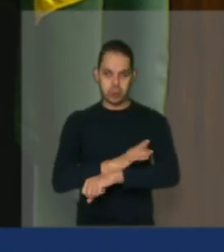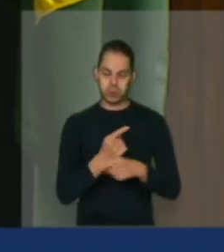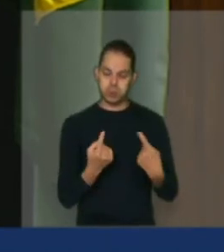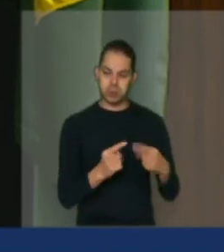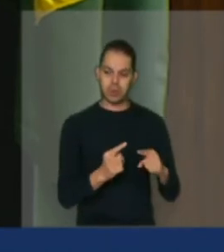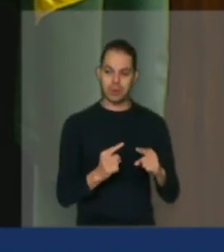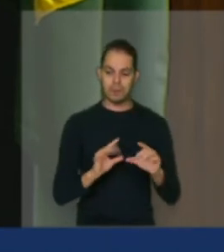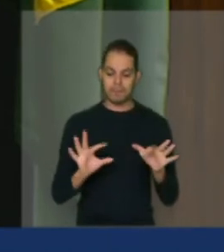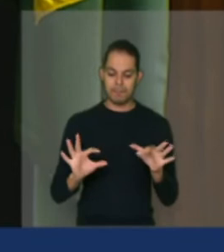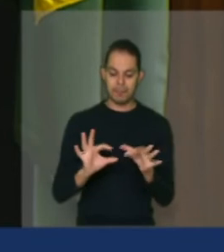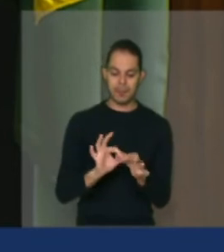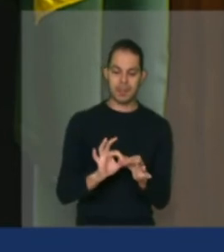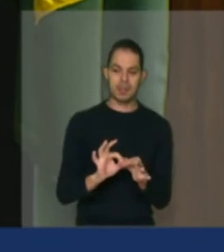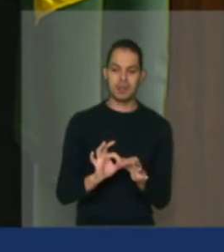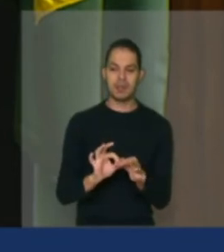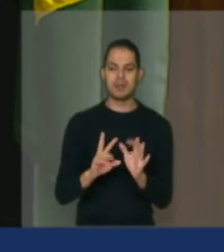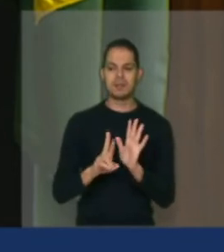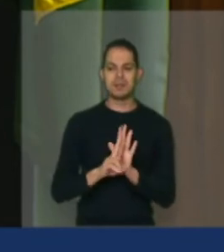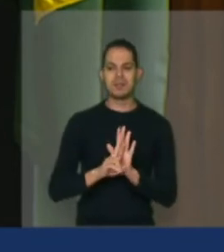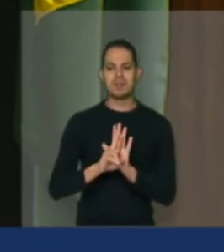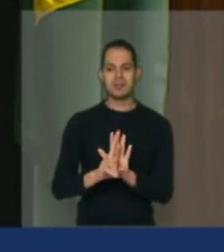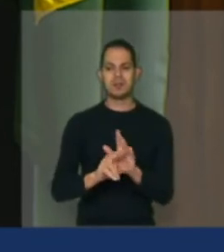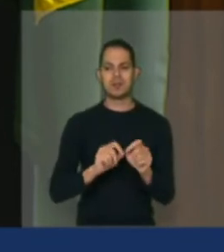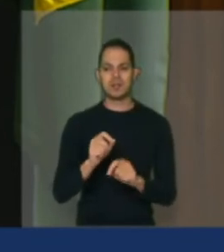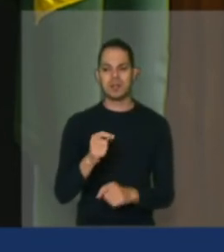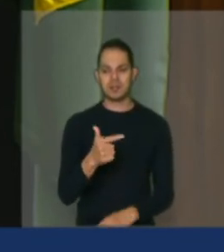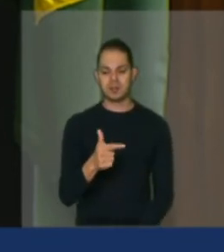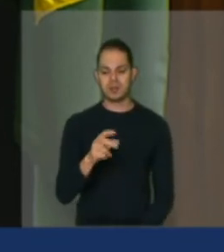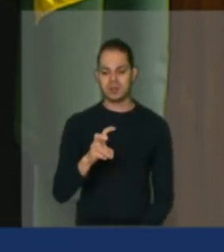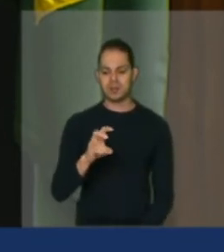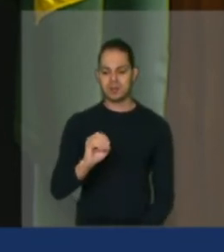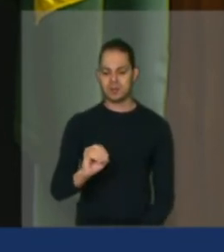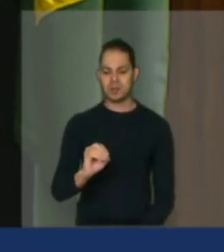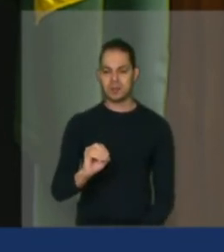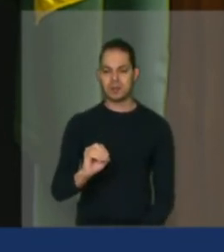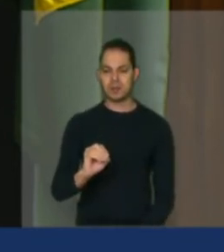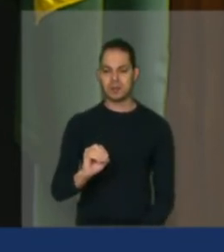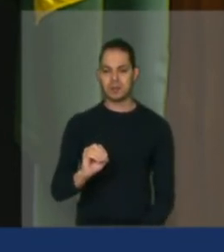A... A AGENDA ELEITORAL ANTIRRACISTA, A COALIZÃO REPRESENTA MAIS DE 250 ORGANIZAÇÕES DO MOVIMENTO